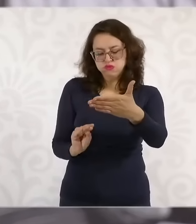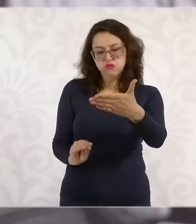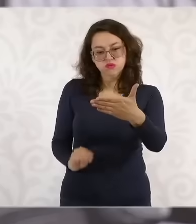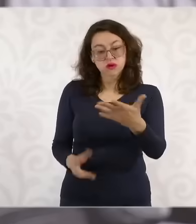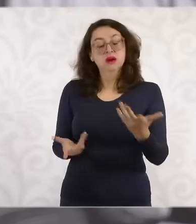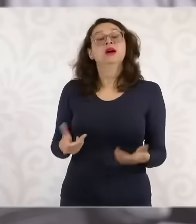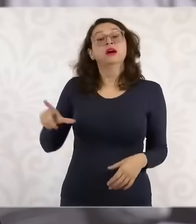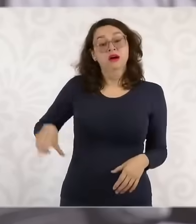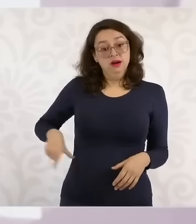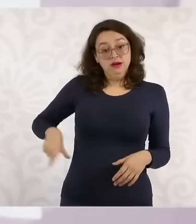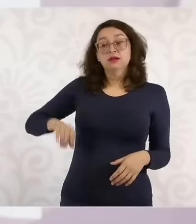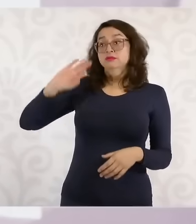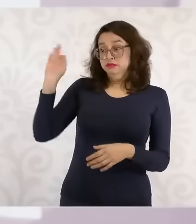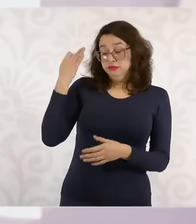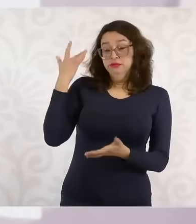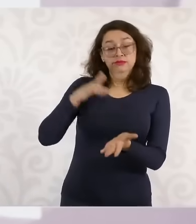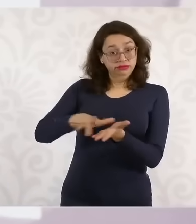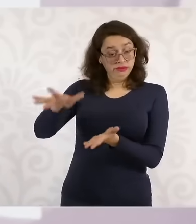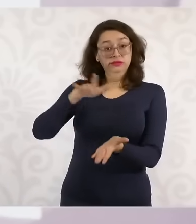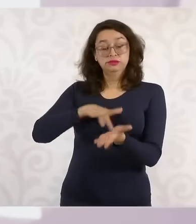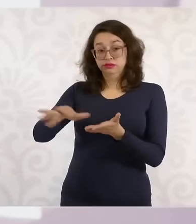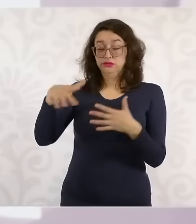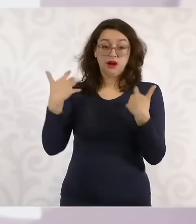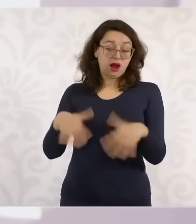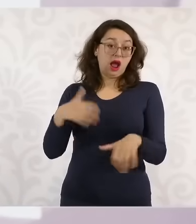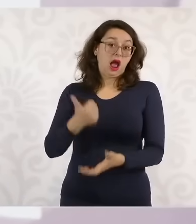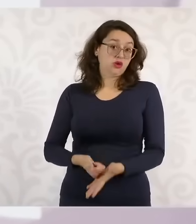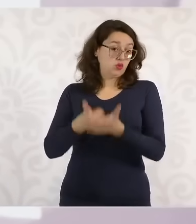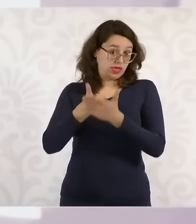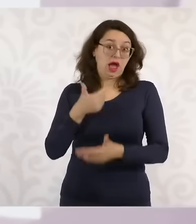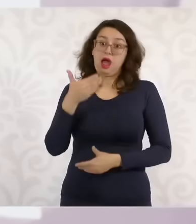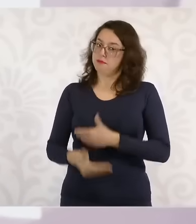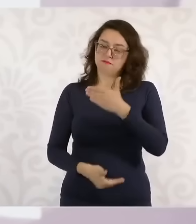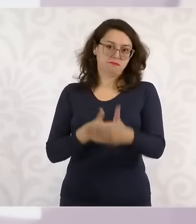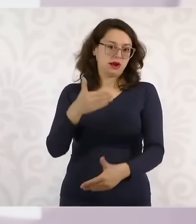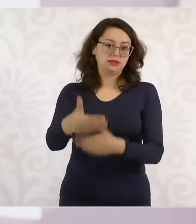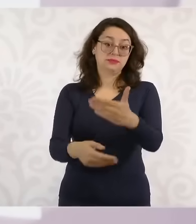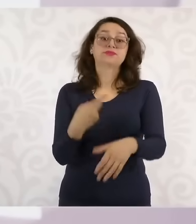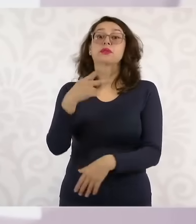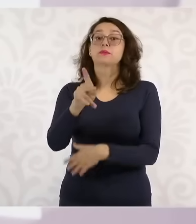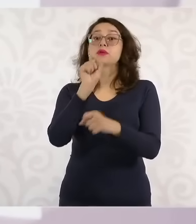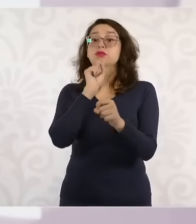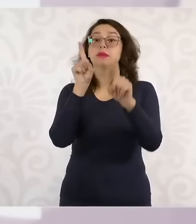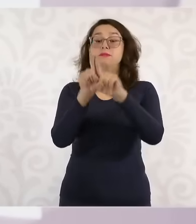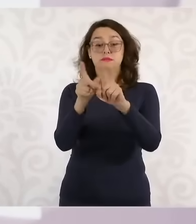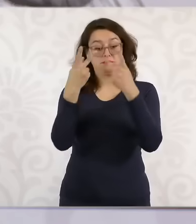federal en general, pero también con el trabajo y la colaboración de todos los productores agrícolas